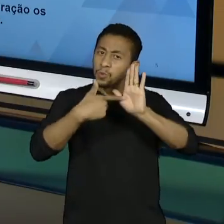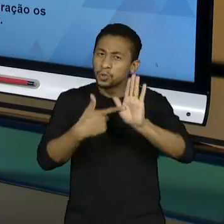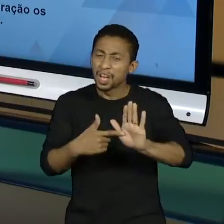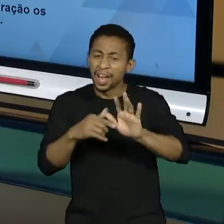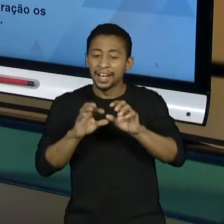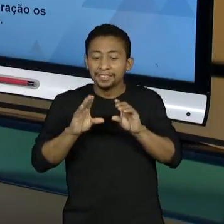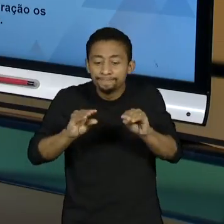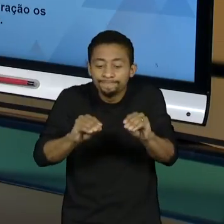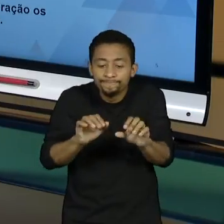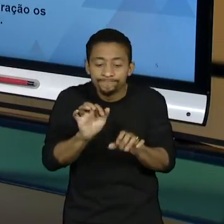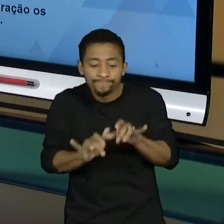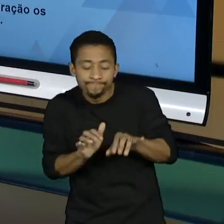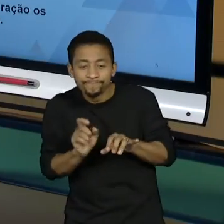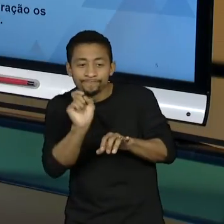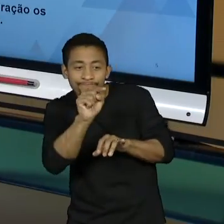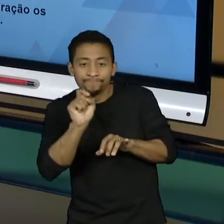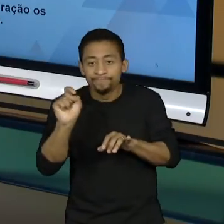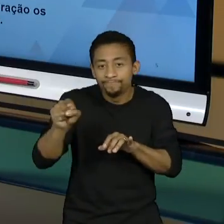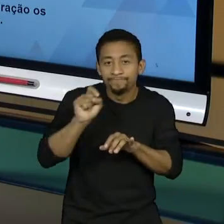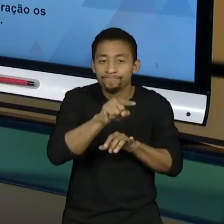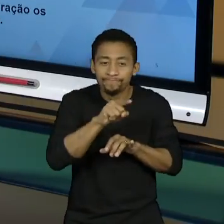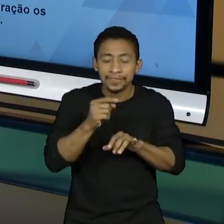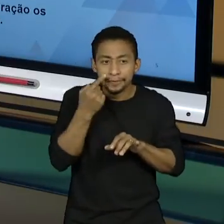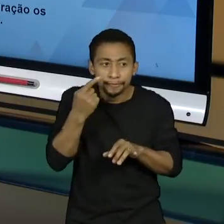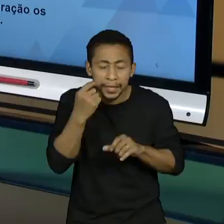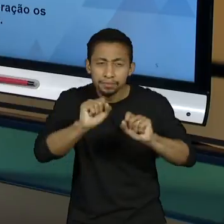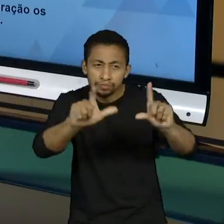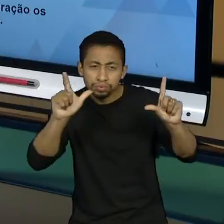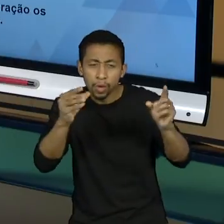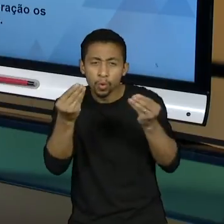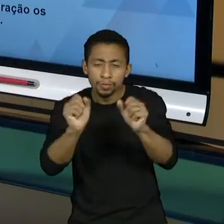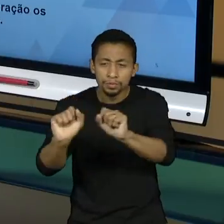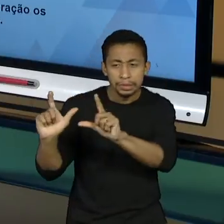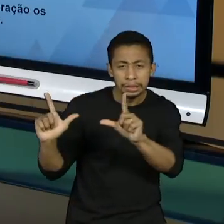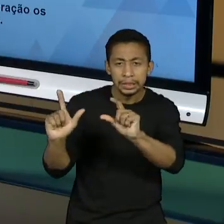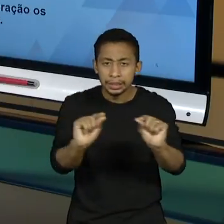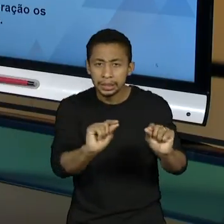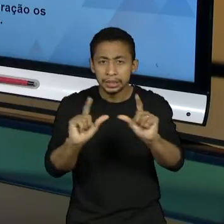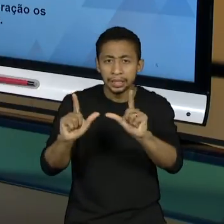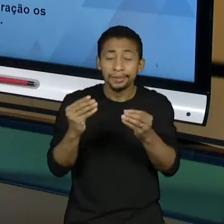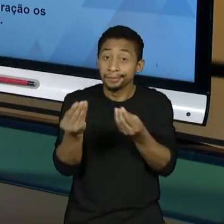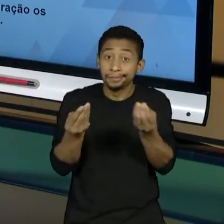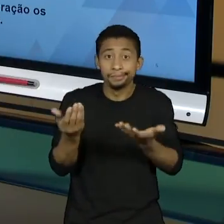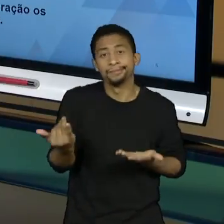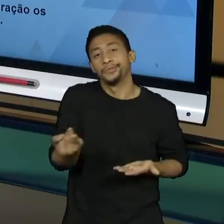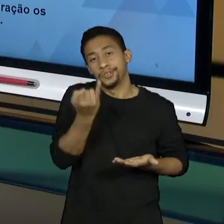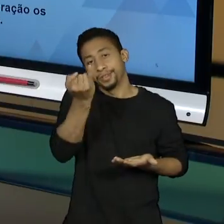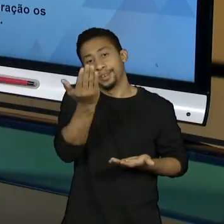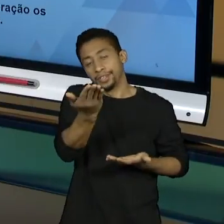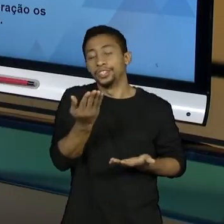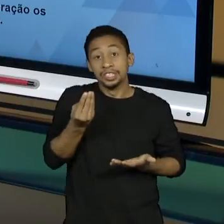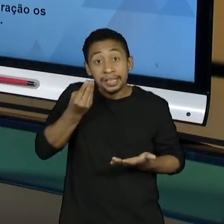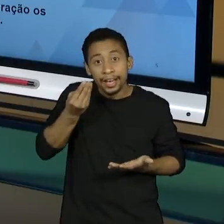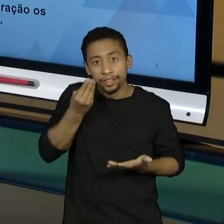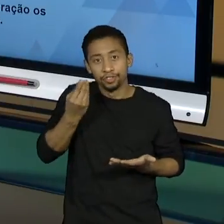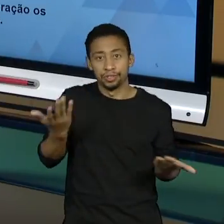SÃO TESTES IMPORTANTES PARA SEREM FEITOS TAMBÉM. ENTÃO COMO QUE ESSES TESTES LEVARAM VOCÊ ATÉ A